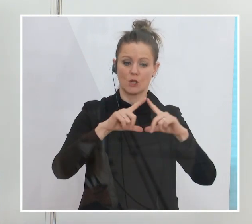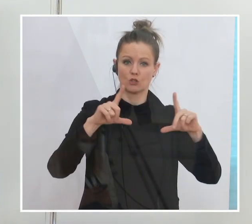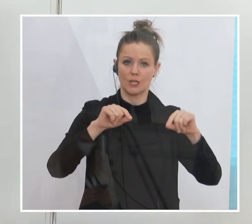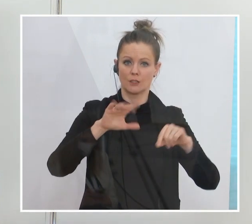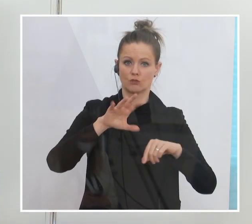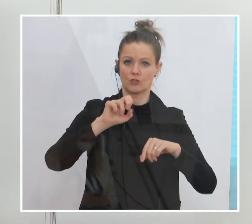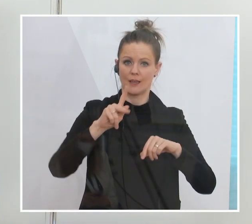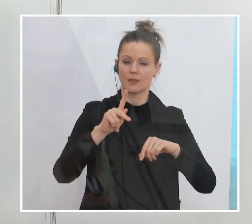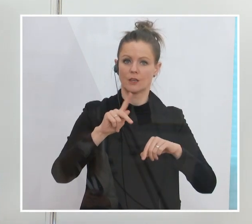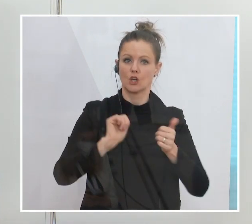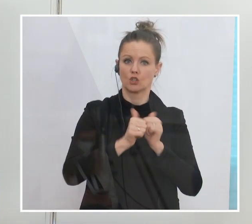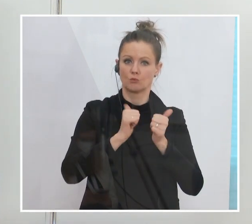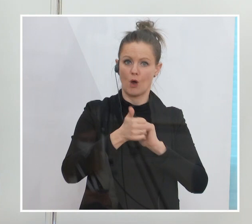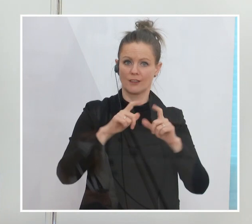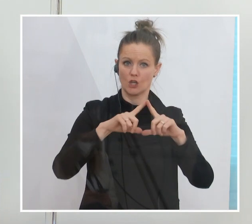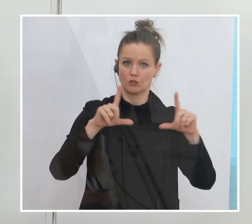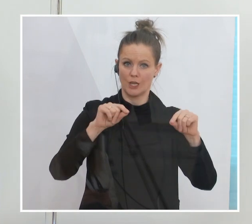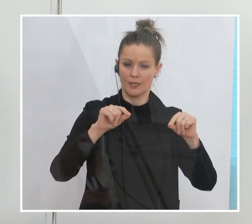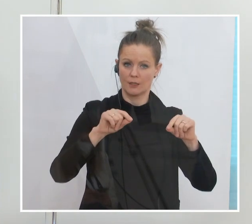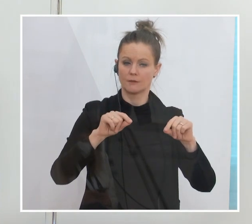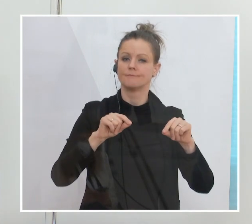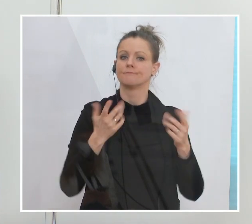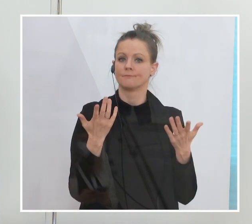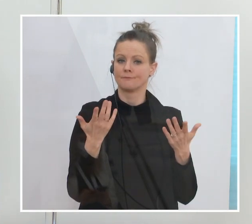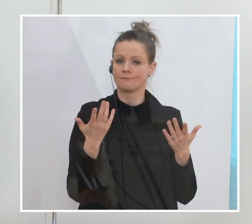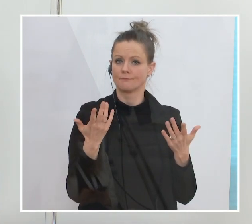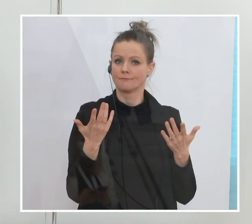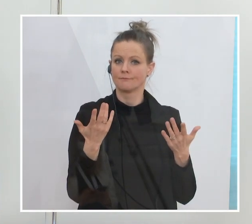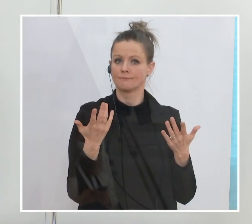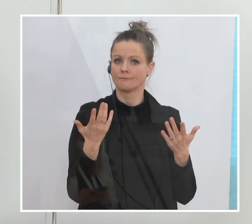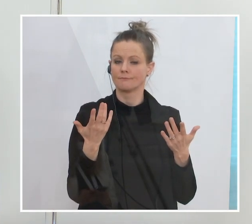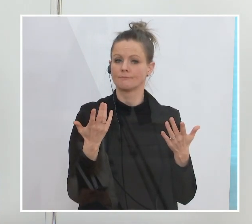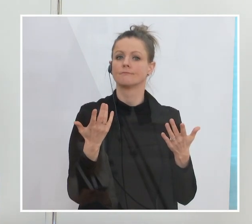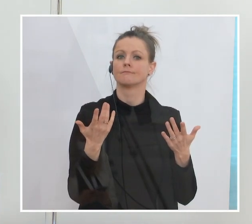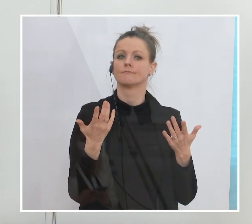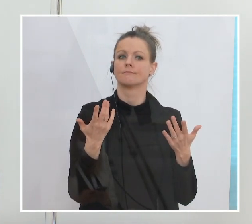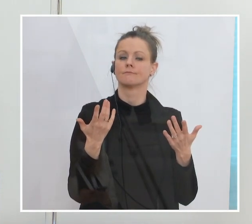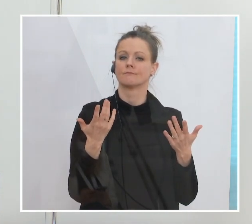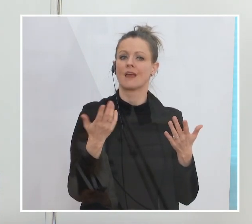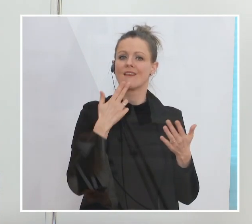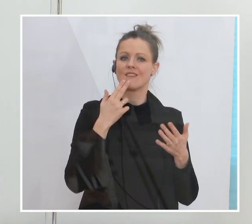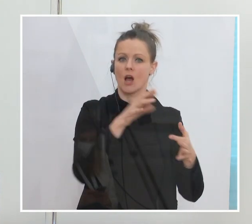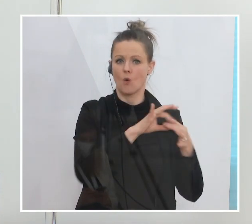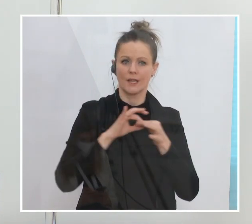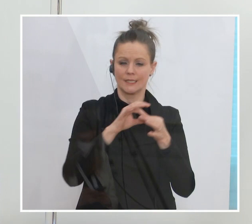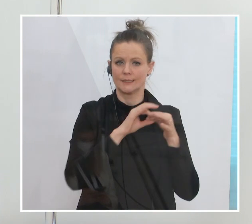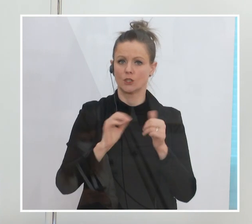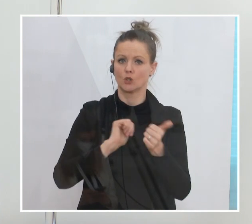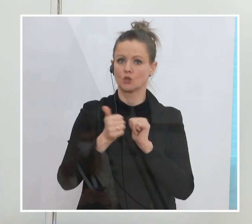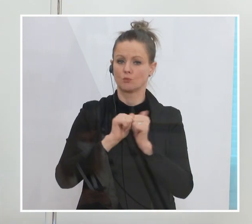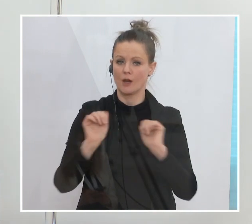einen Sport-Scheck über die, organisiert über die Sportförderung. Die ist ja in Österreich gut